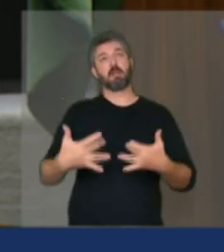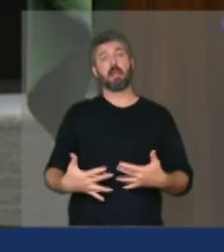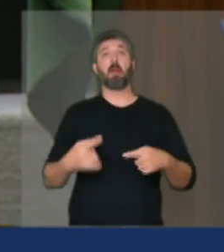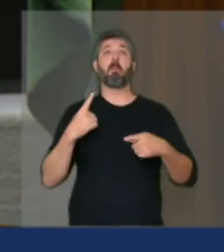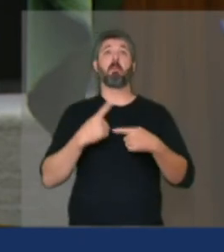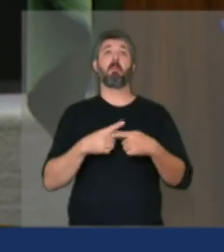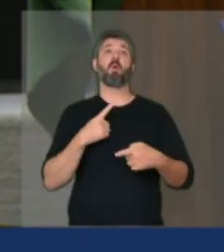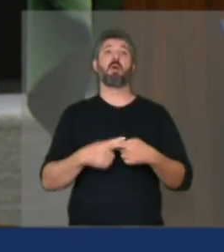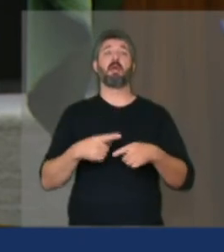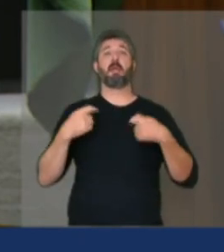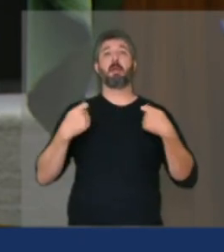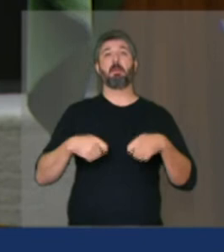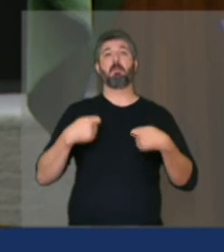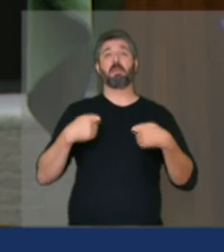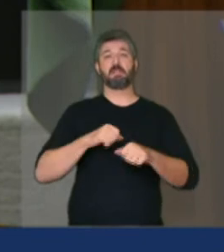NECESSIDADE DE PRIVATIZAR OS CORREIOS... PELO CONTRÁRIO,